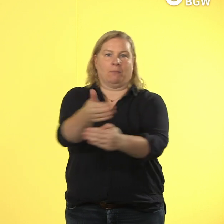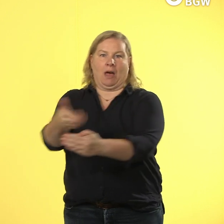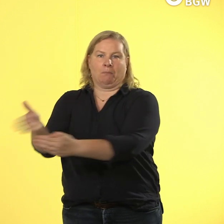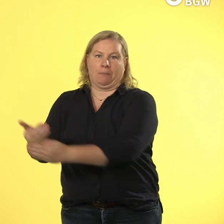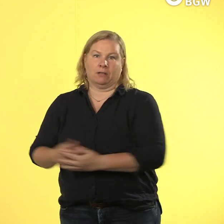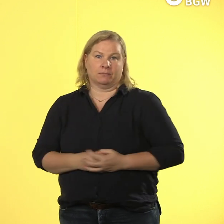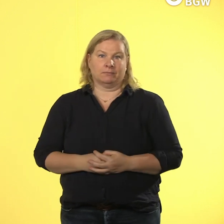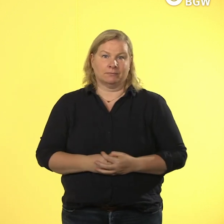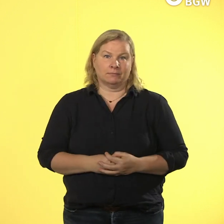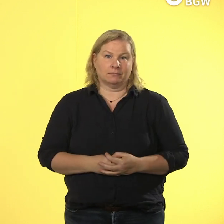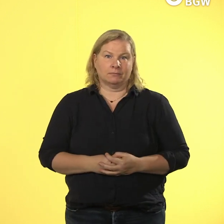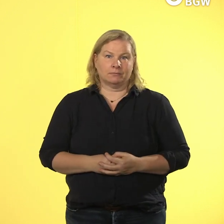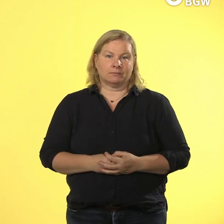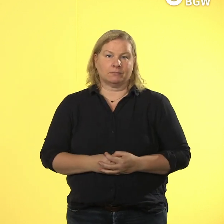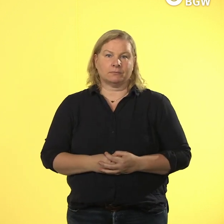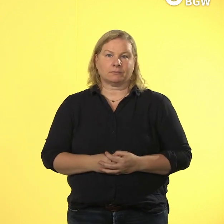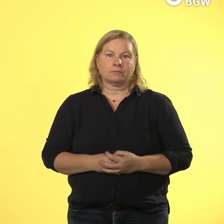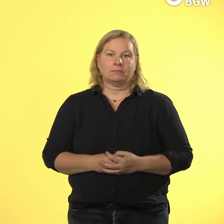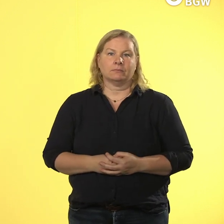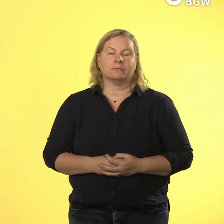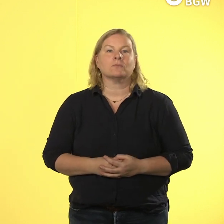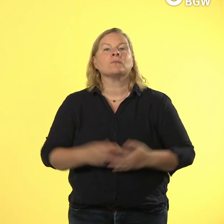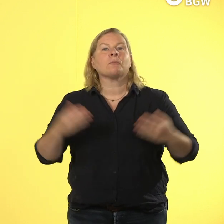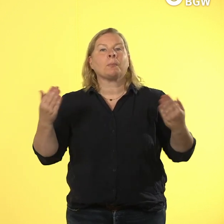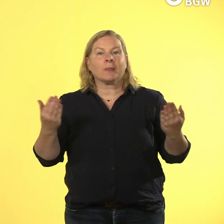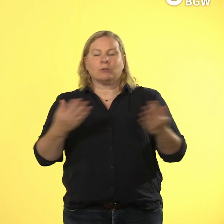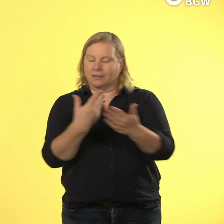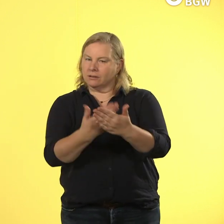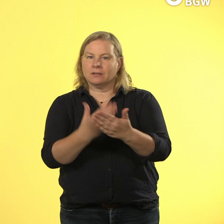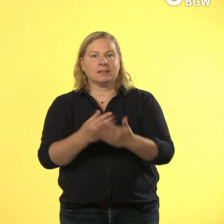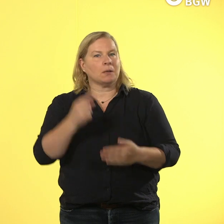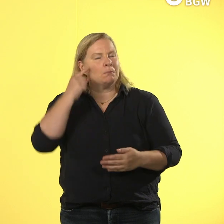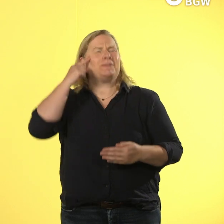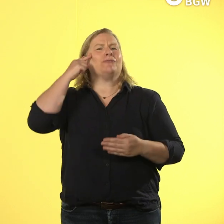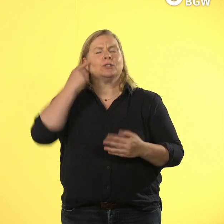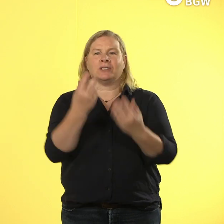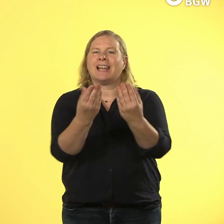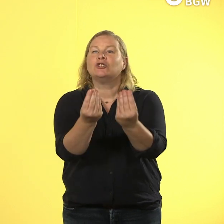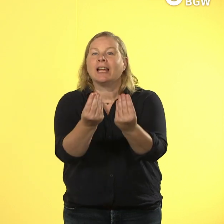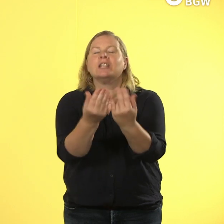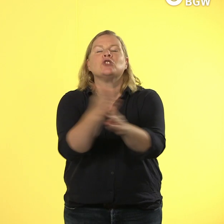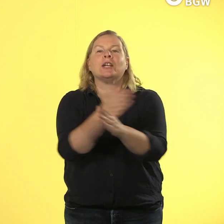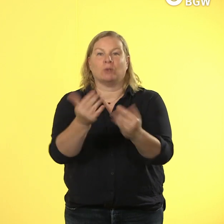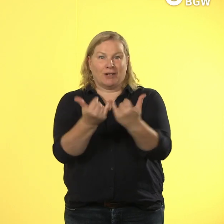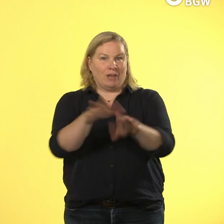das ist auch eine bewusste Entscheidung, wie wir uns fühlen. D. h., Sie können in ein Seminar gehen und sagen: "Ich werde jetzt Schulz von Thun widerlegen",